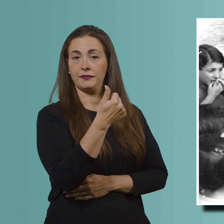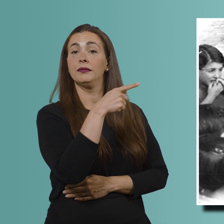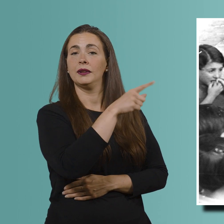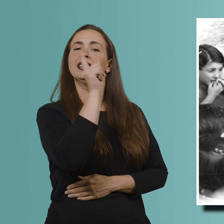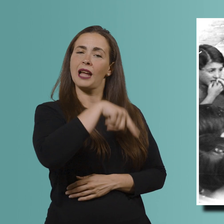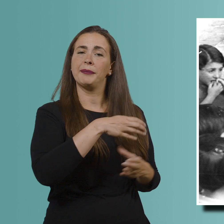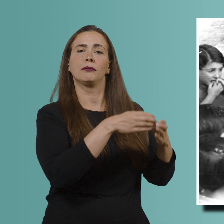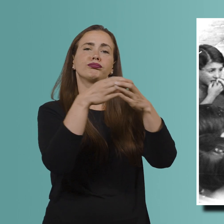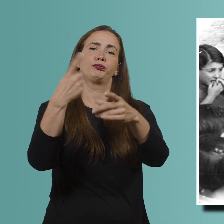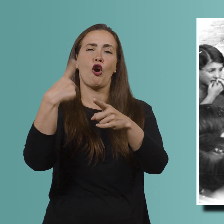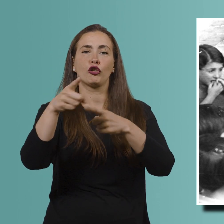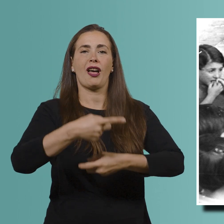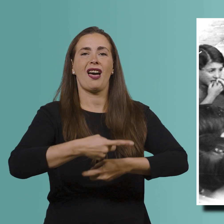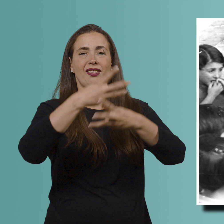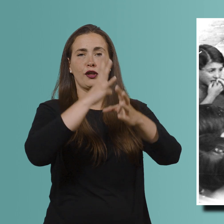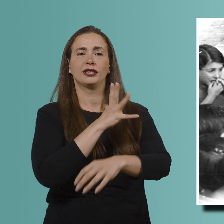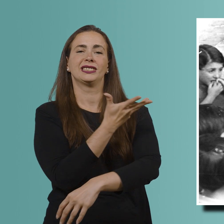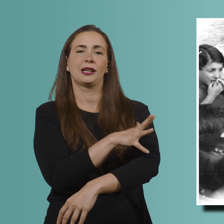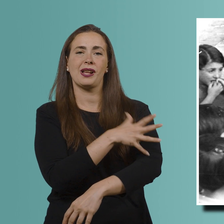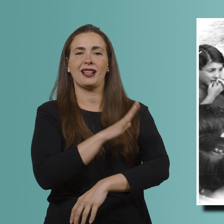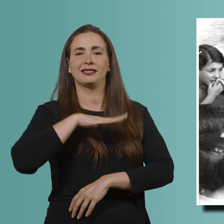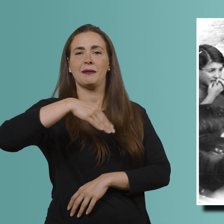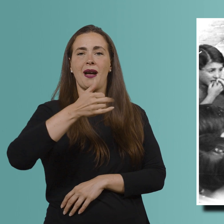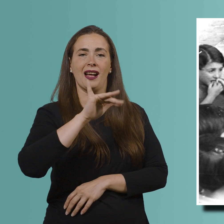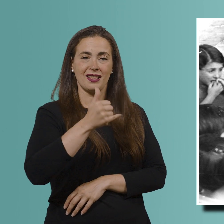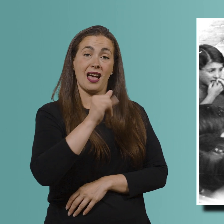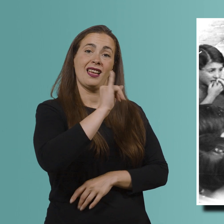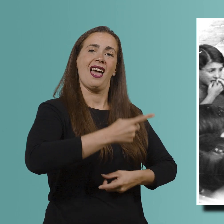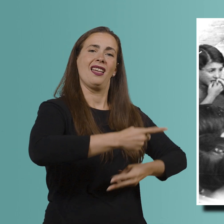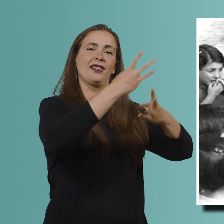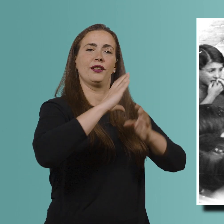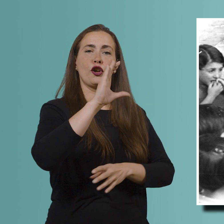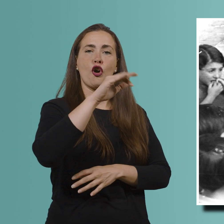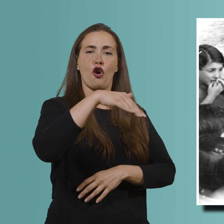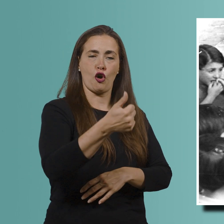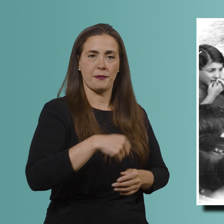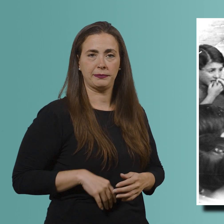a l’edifici de les Serventes de Maria i al de La Coma.